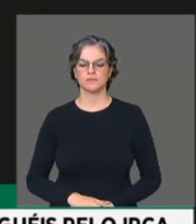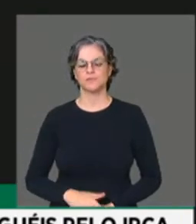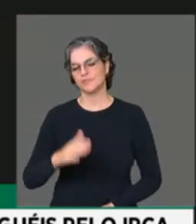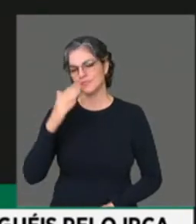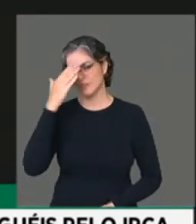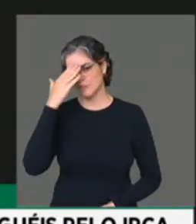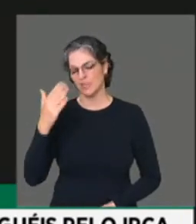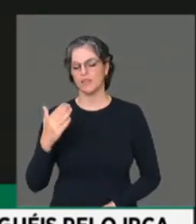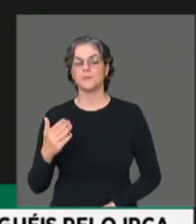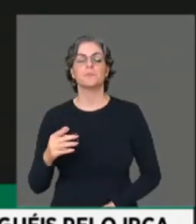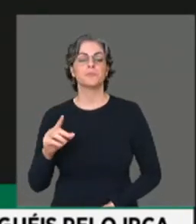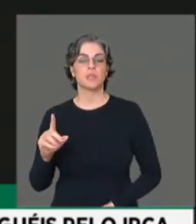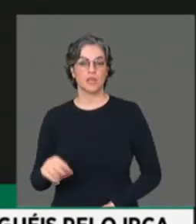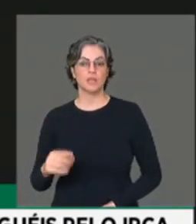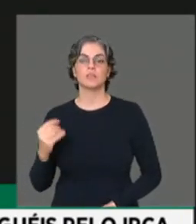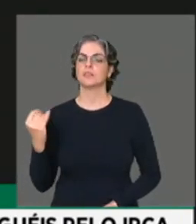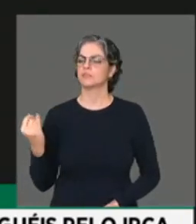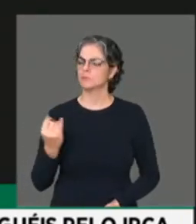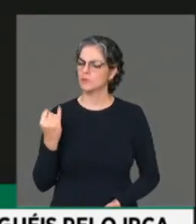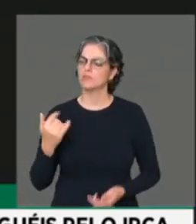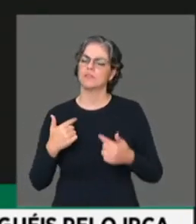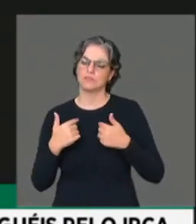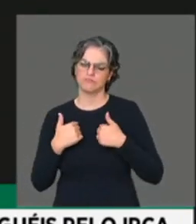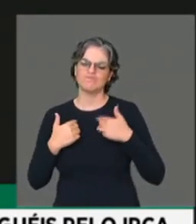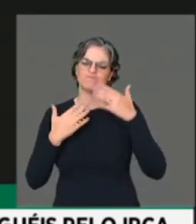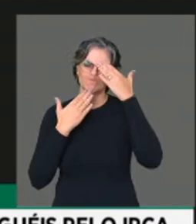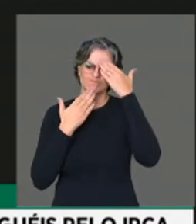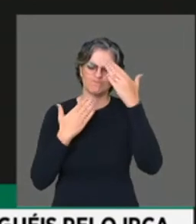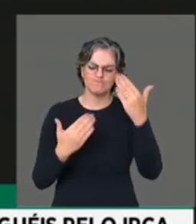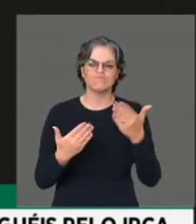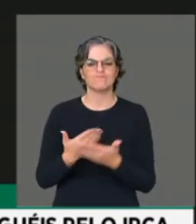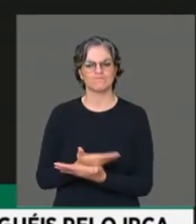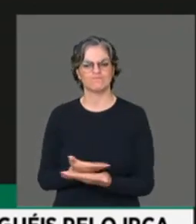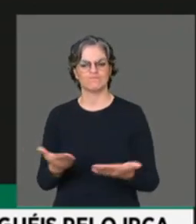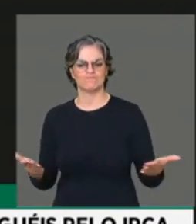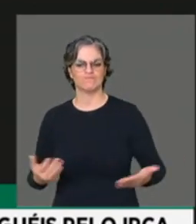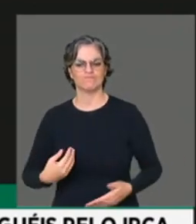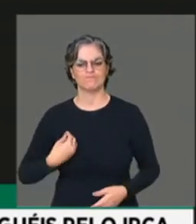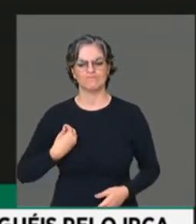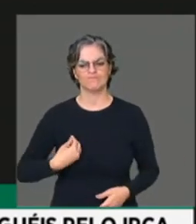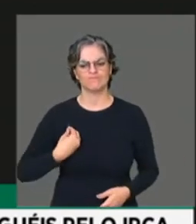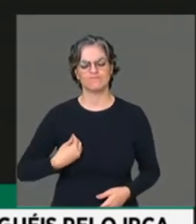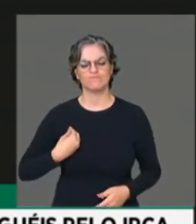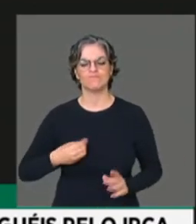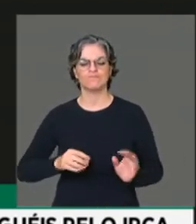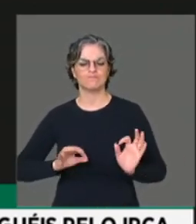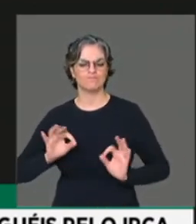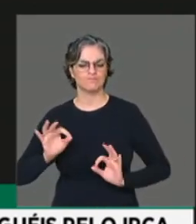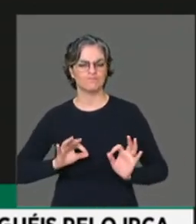SENHOR PRESIDENTE. É DE SUMA IMPORTÂNCIA AGRADEÇO V.EXA. E TODO O COLÉGIO DE LÍDERES DE TER AQUIESÇO IDO A ENTRADA DESSE REQUERIMENTO DE URGÊNCIA PARA ESSE PROJETO.